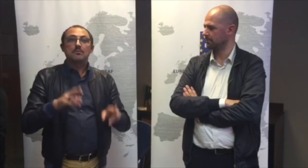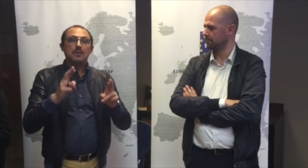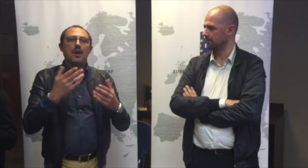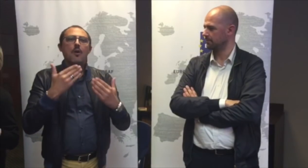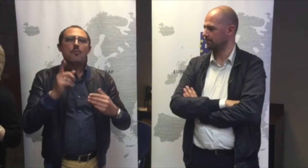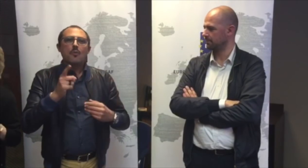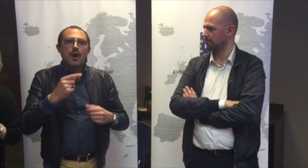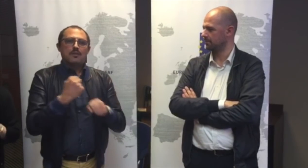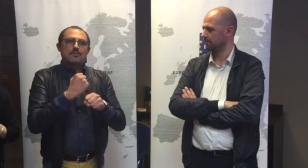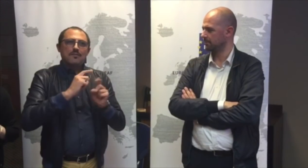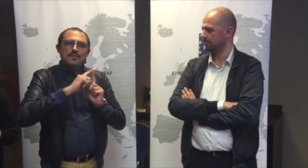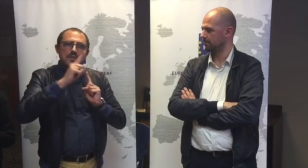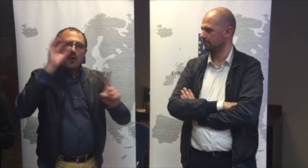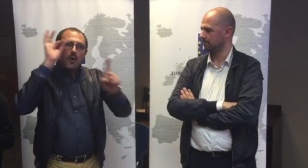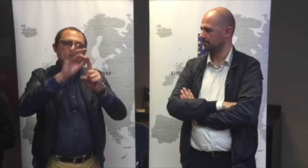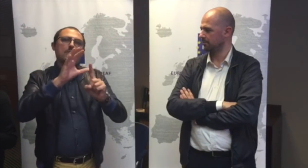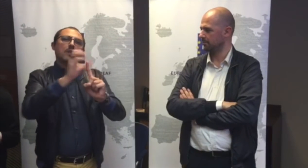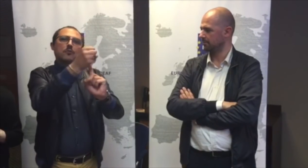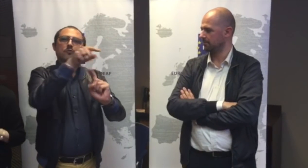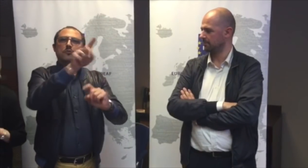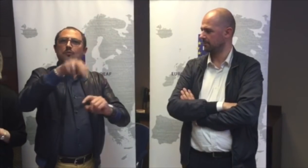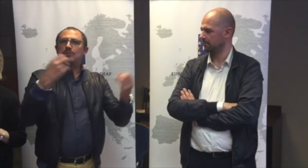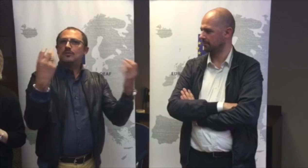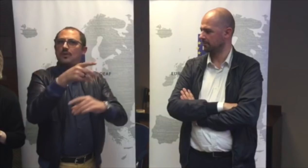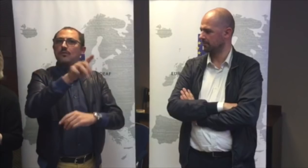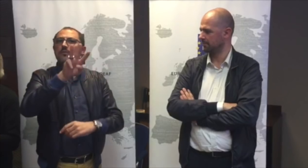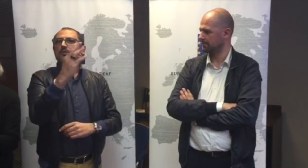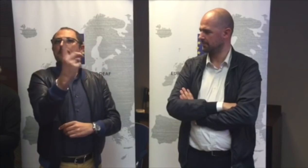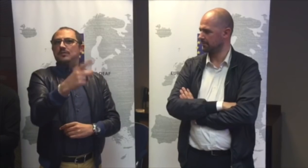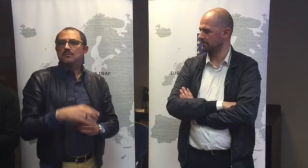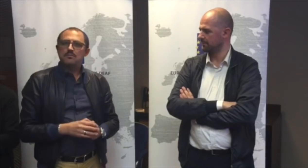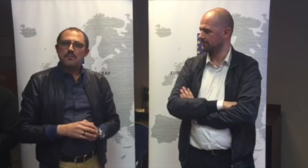Mi auguro che lavorino per il raggiungimento degli obiettivi durante il prossimo Congresso WFD del 2019.